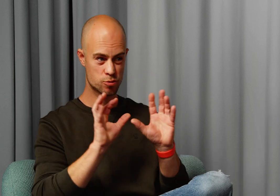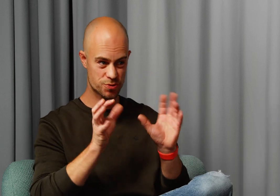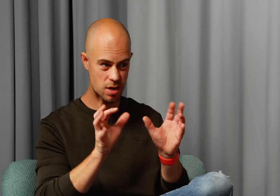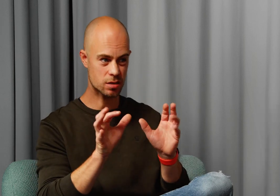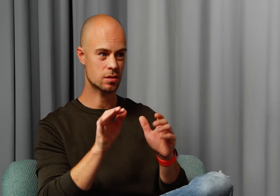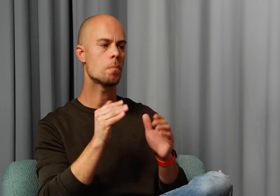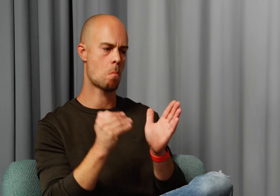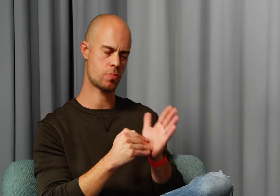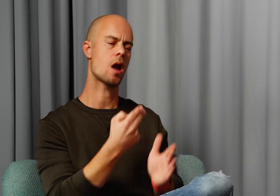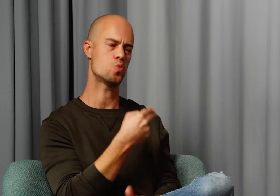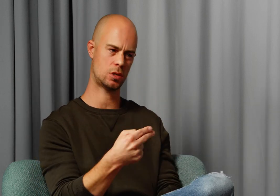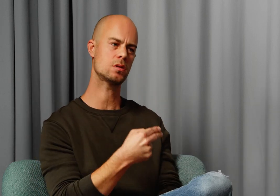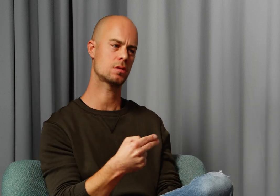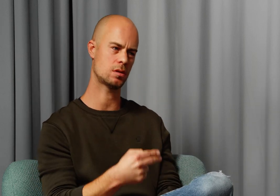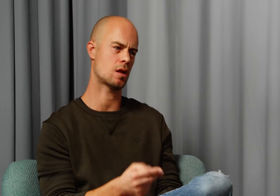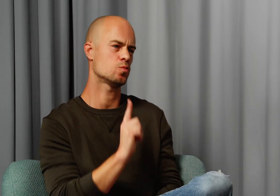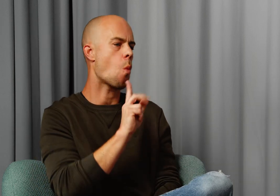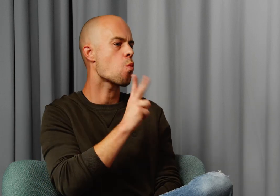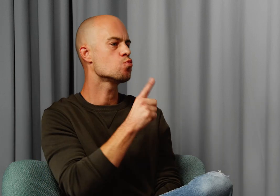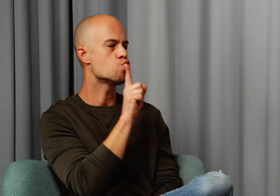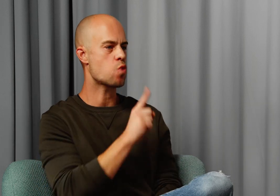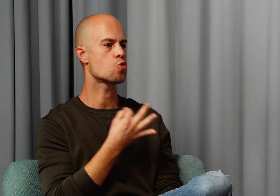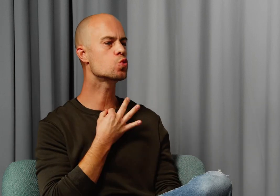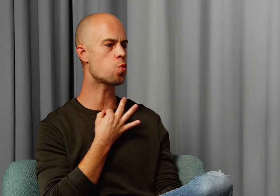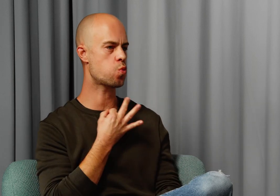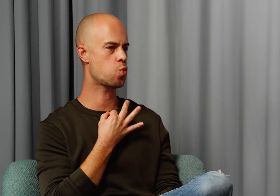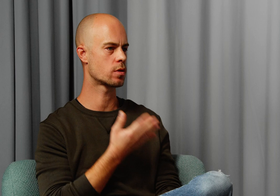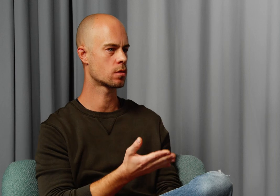Allgemein fürs Fernsehen, also brauche ich auf jeden Fall Untertitel,